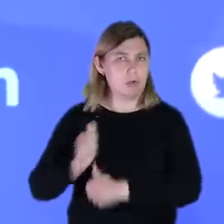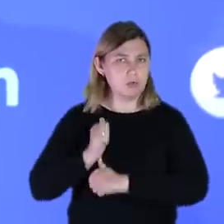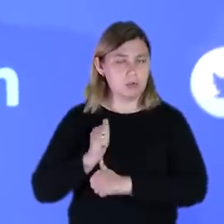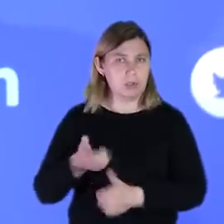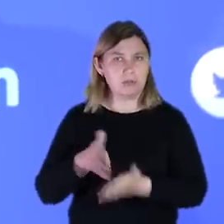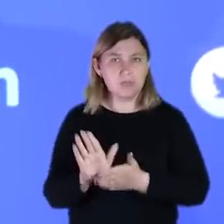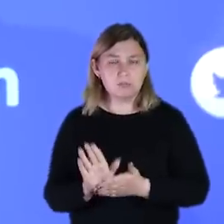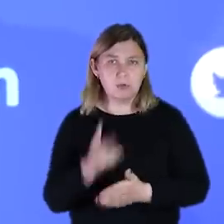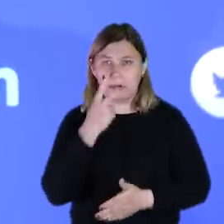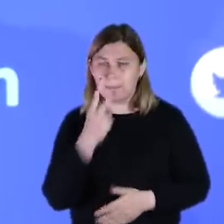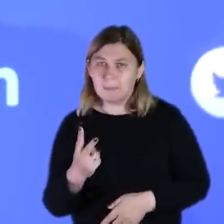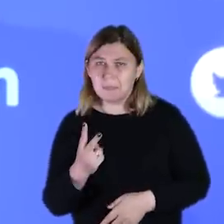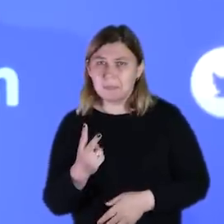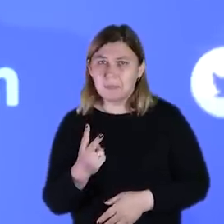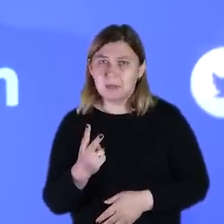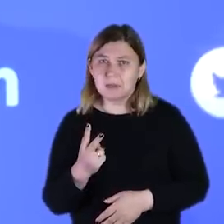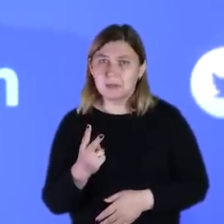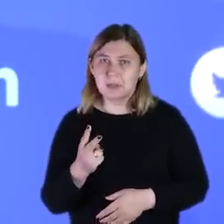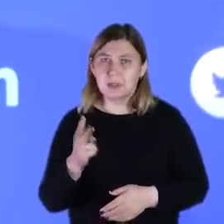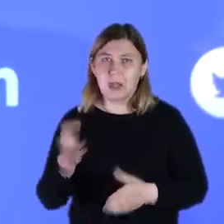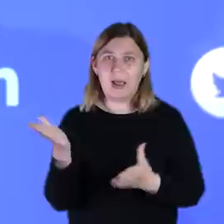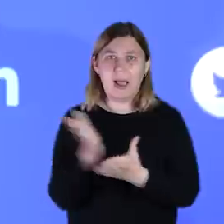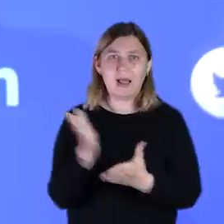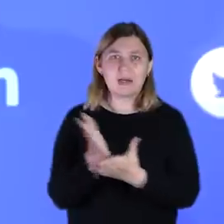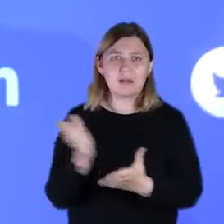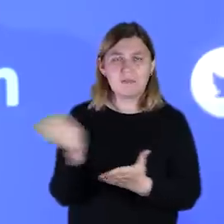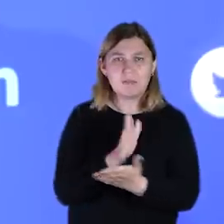Zacząłem patrzeć na archiwa i na zachowane zasoby